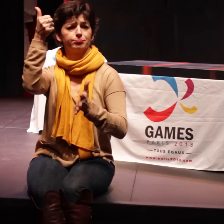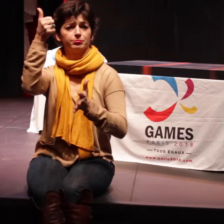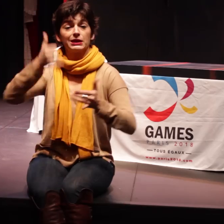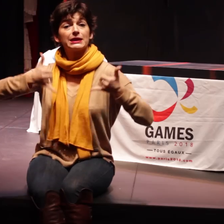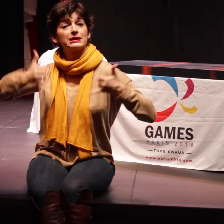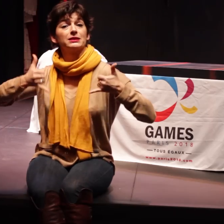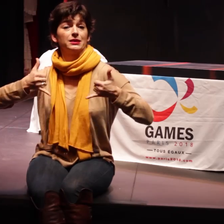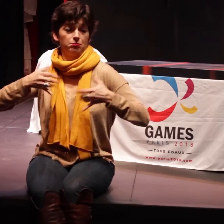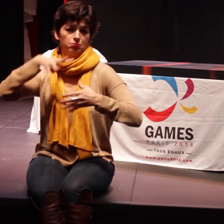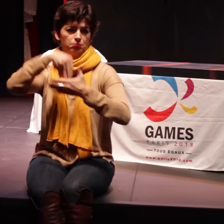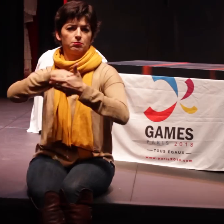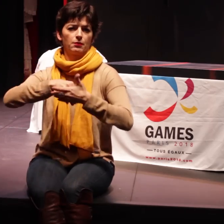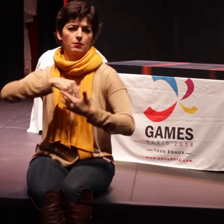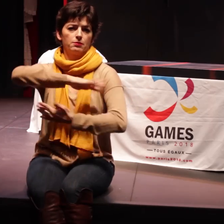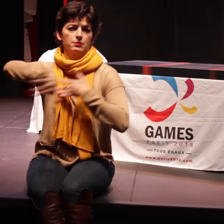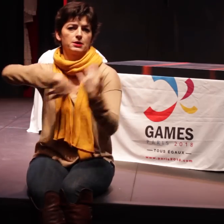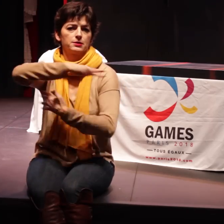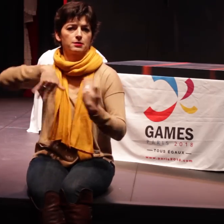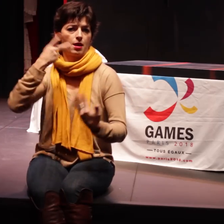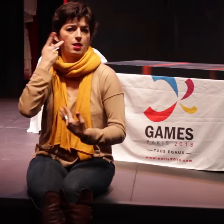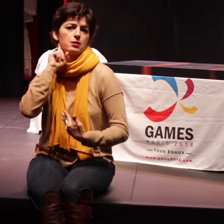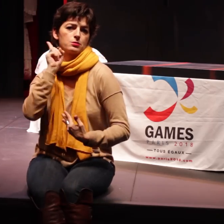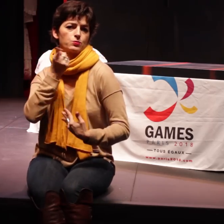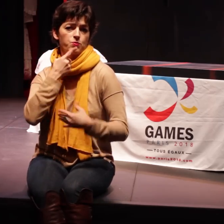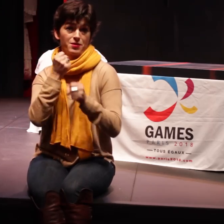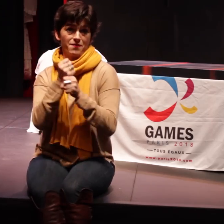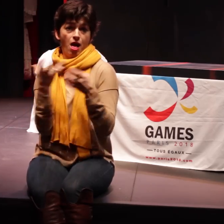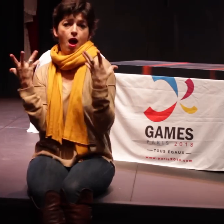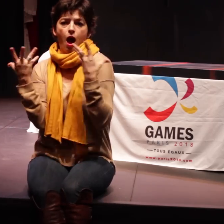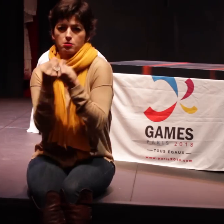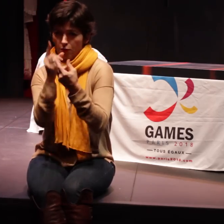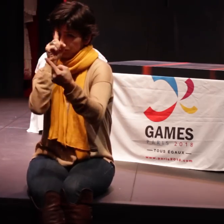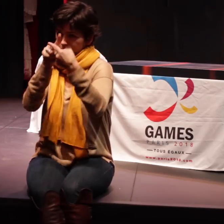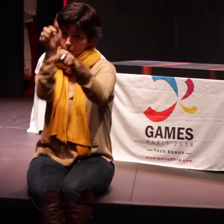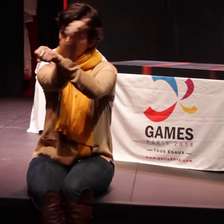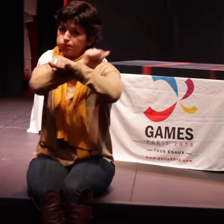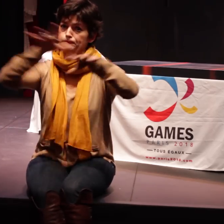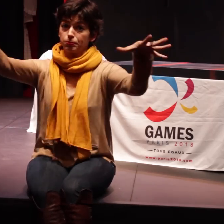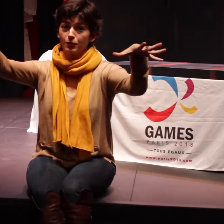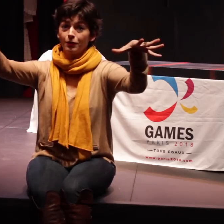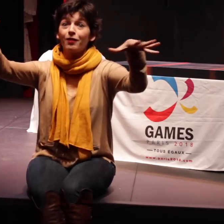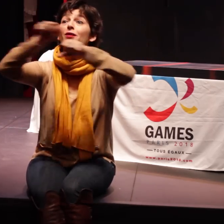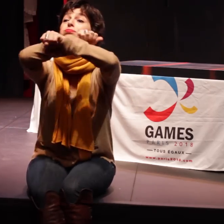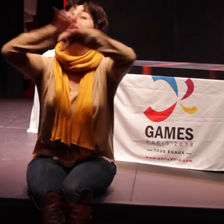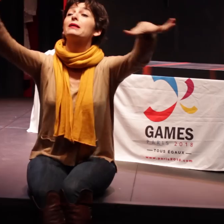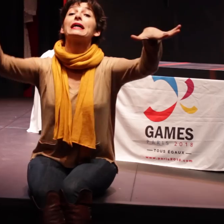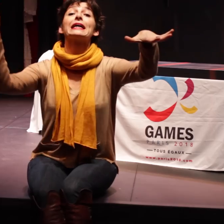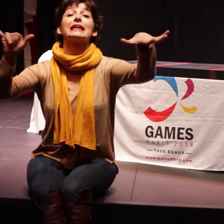Les tous premiers, pour avoir une trace de cette langue des signes Nous sommes une équipe mixte qui travaille pour la diffusion de la culture de la langue des signes